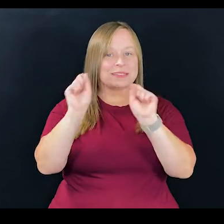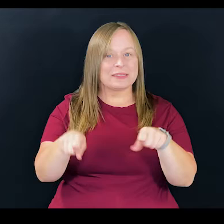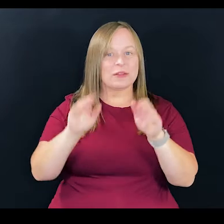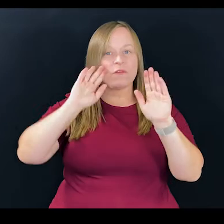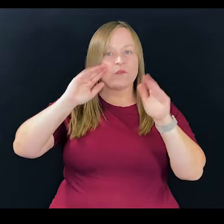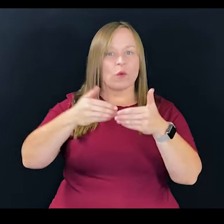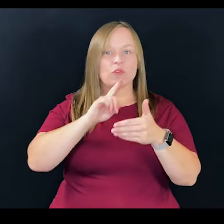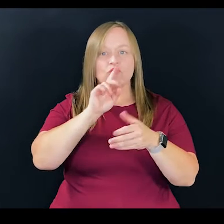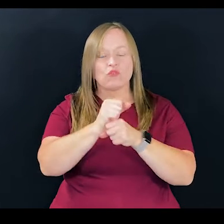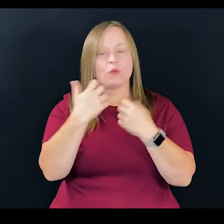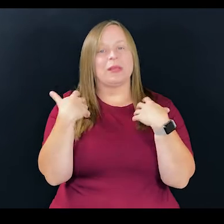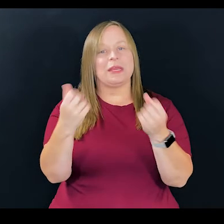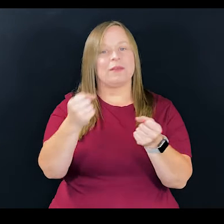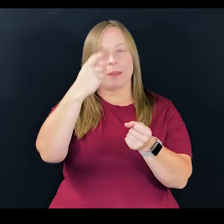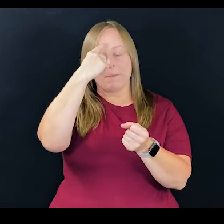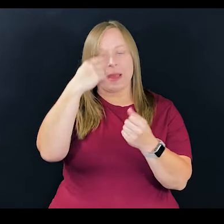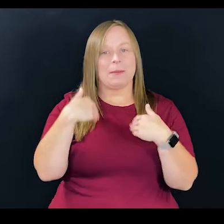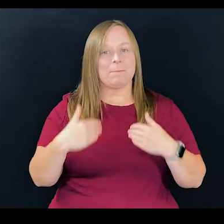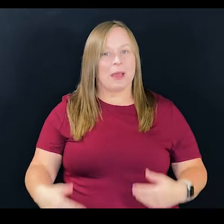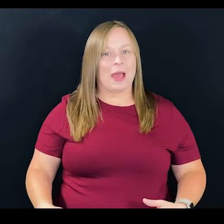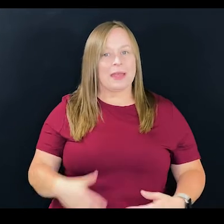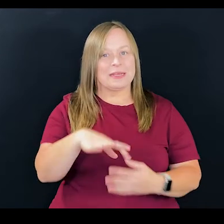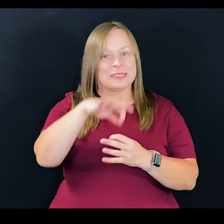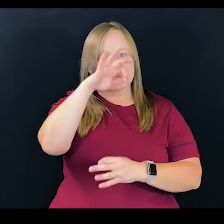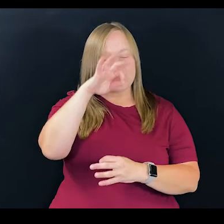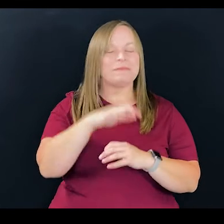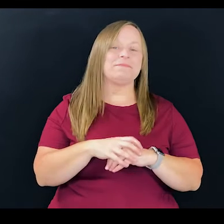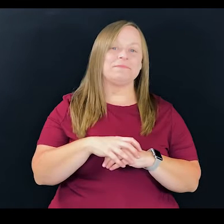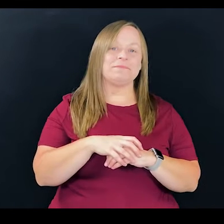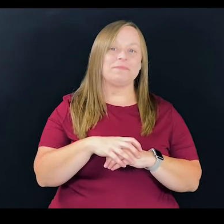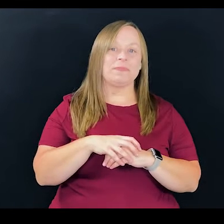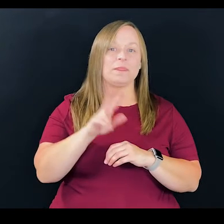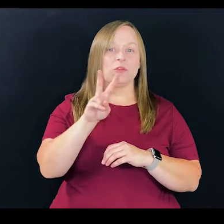y se enfoque en la verdadera curación de la mente, el cuerpo y el espíritu.